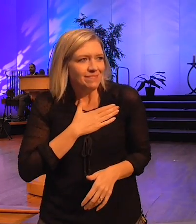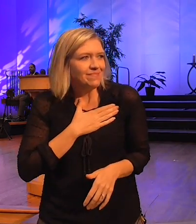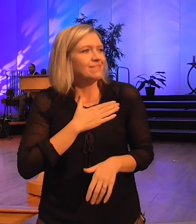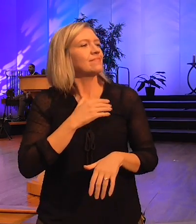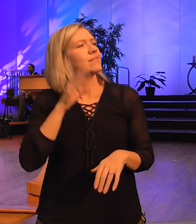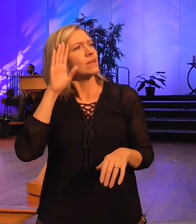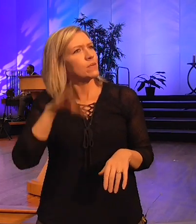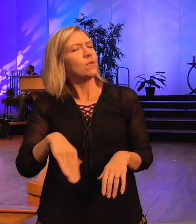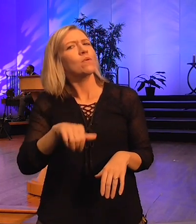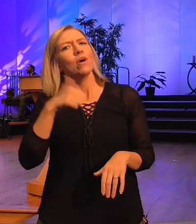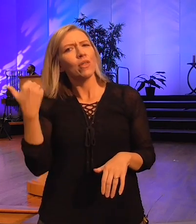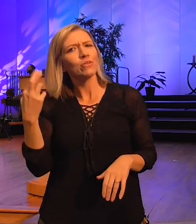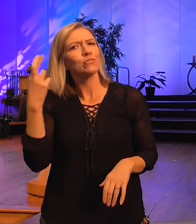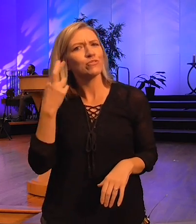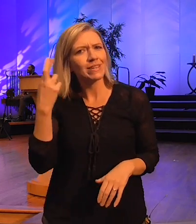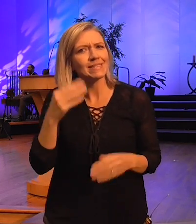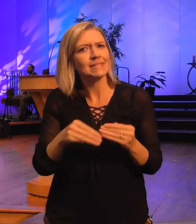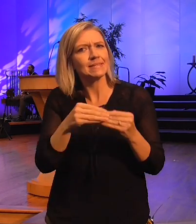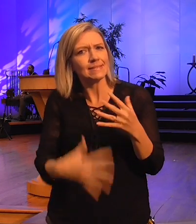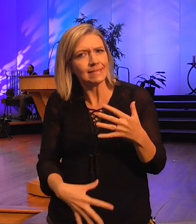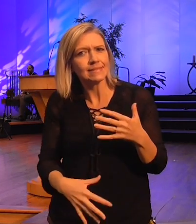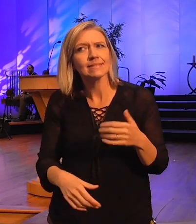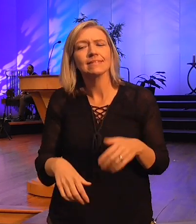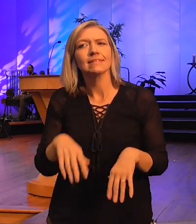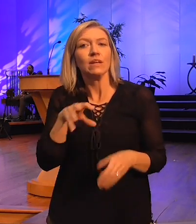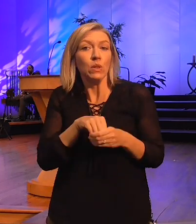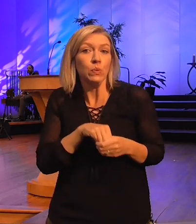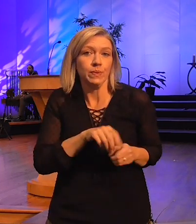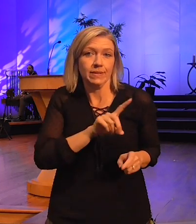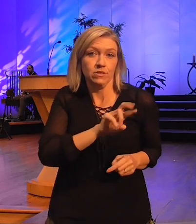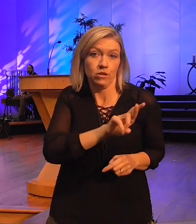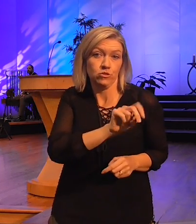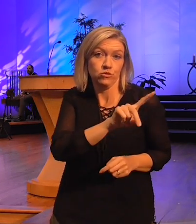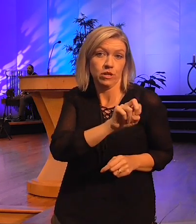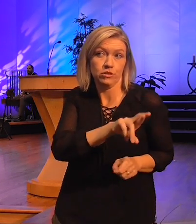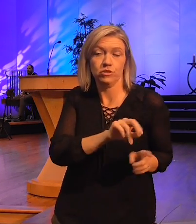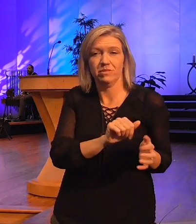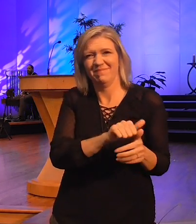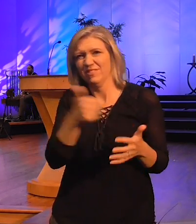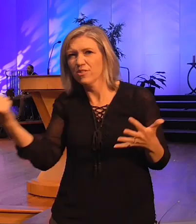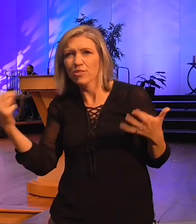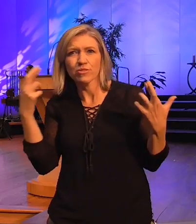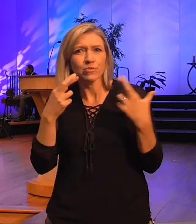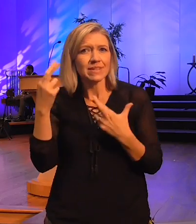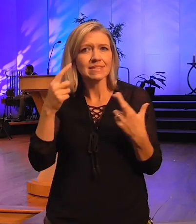hay otras razones, incluido el Dr. Roger, por las que venimos aquí por este maravilloso mensaje por la